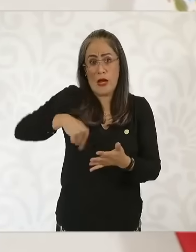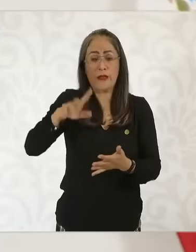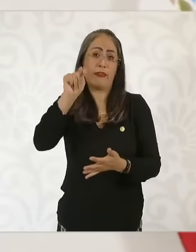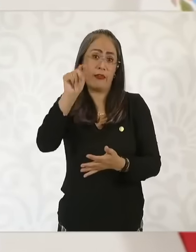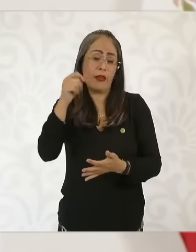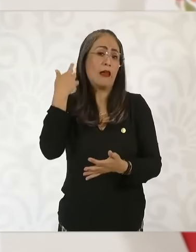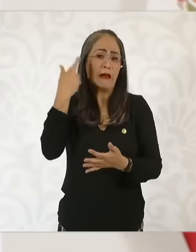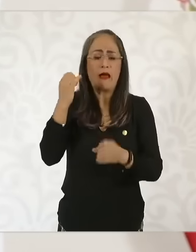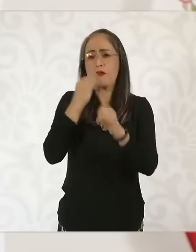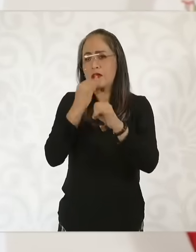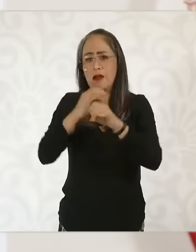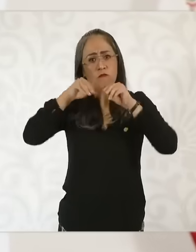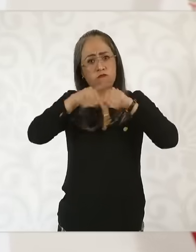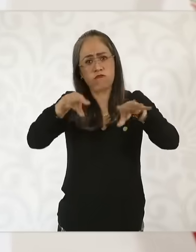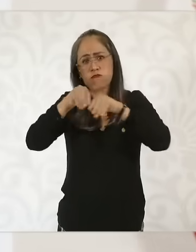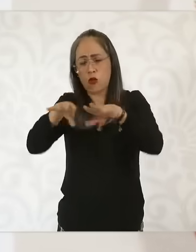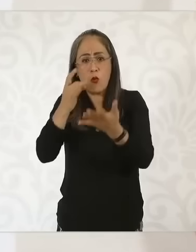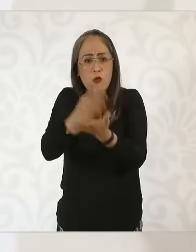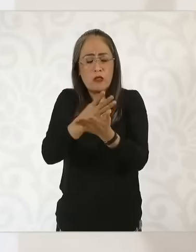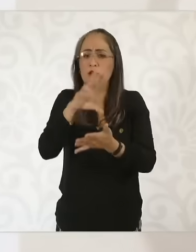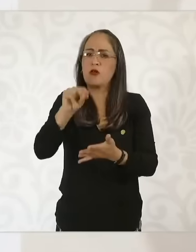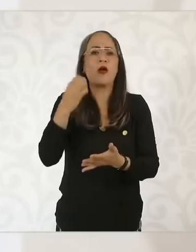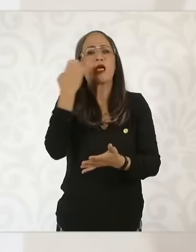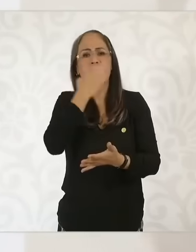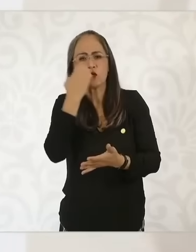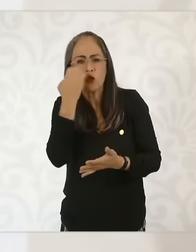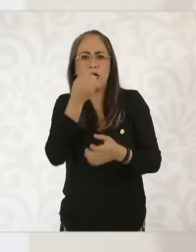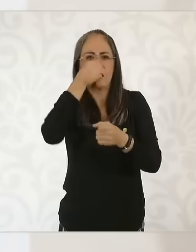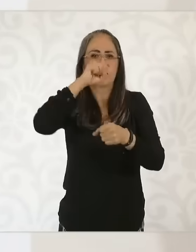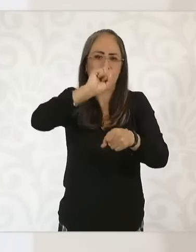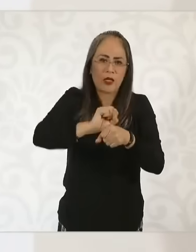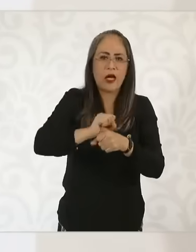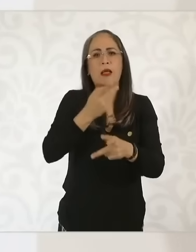sino lo que estamos haciendo en las escuelas, en secundarias y en preparatorias. le interesó